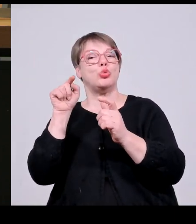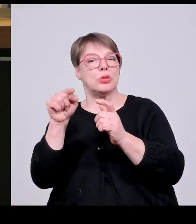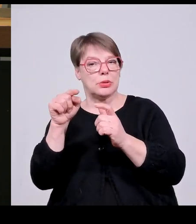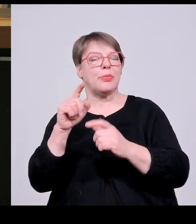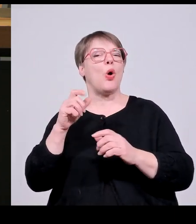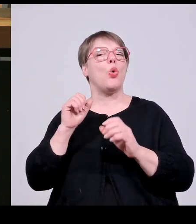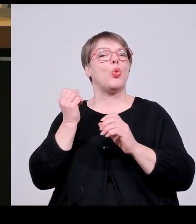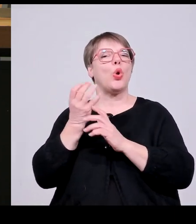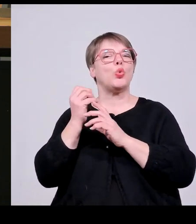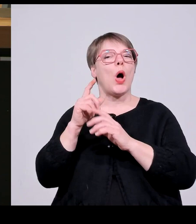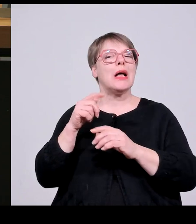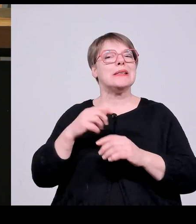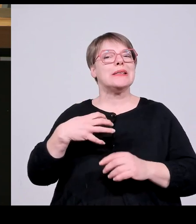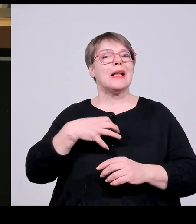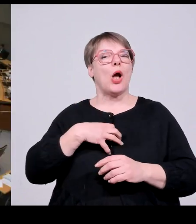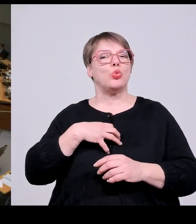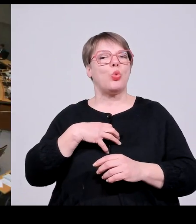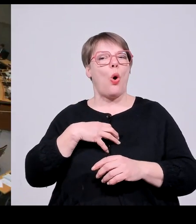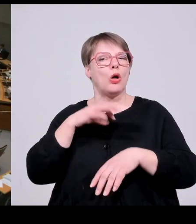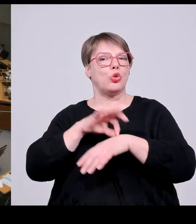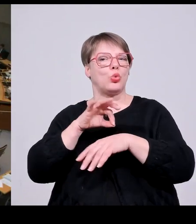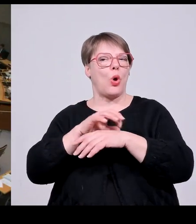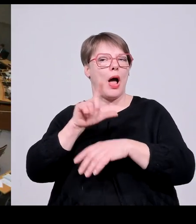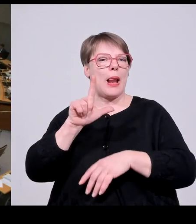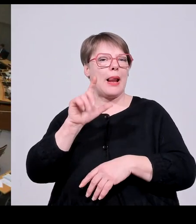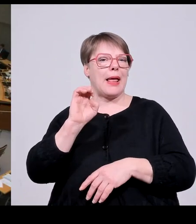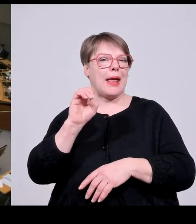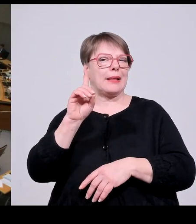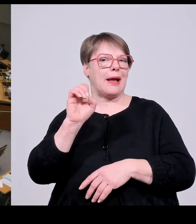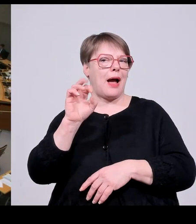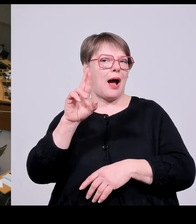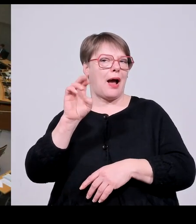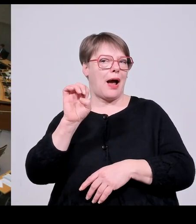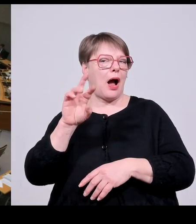Deswegen lacht er so begeistert, weil er was dazugelernt hat.